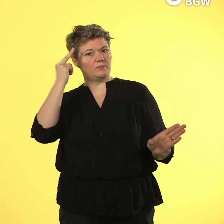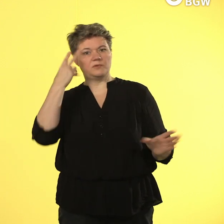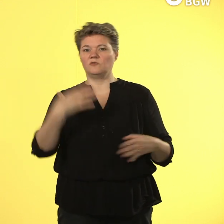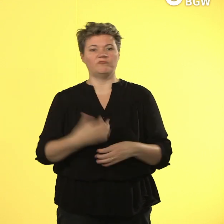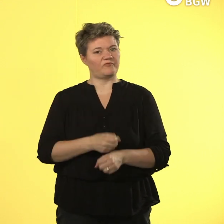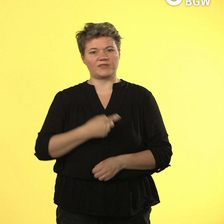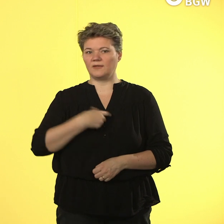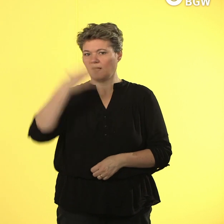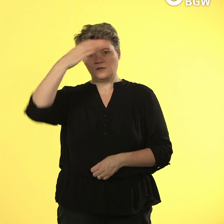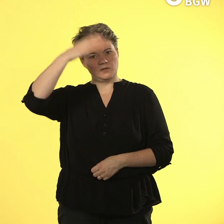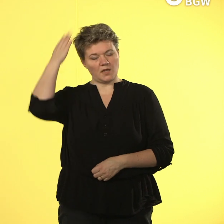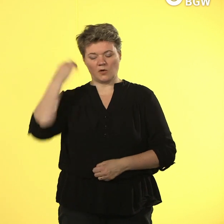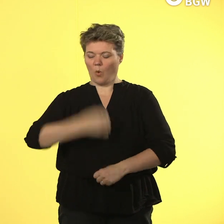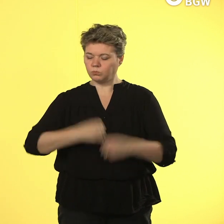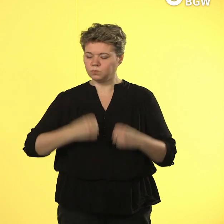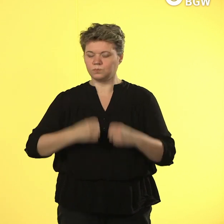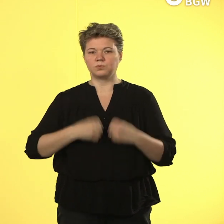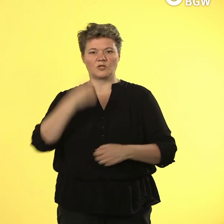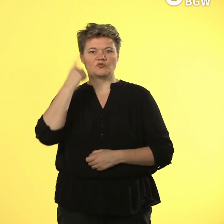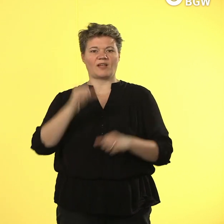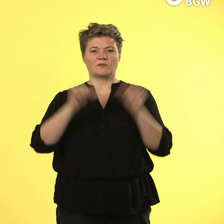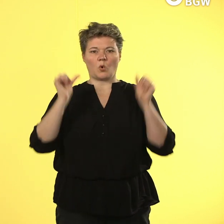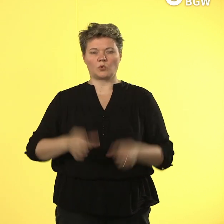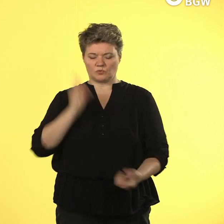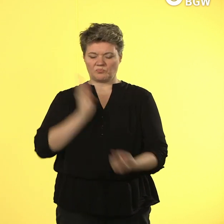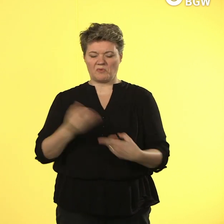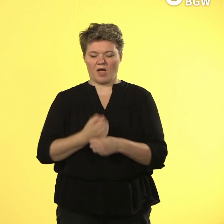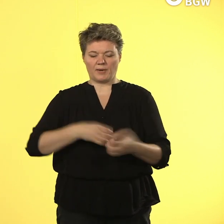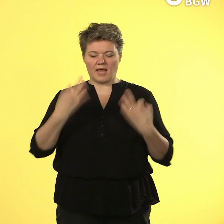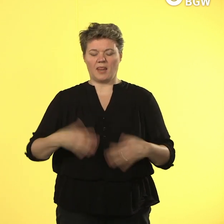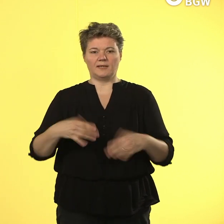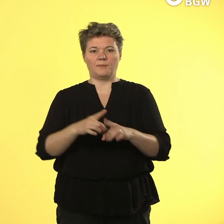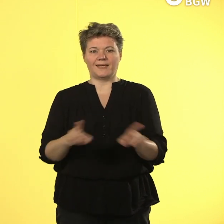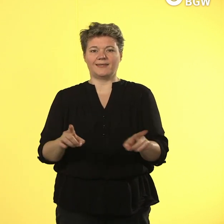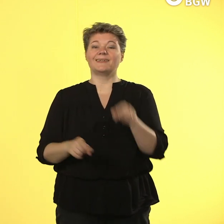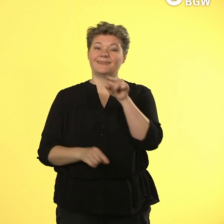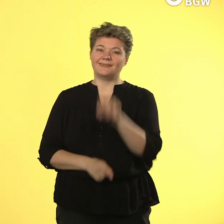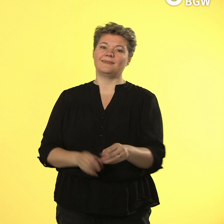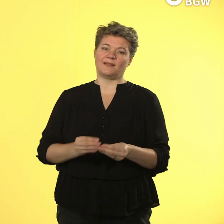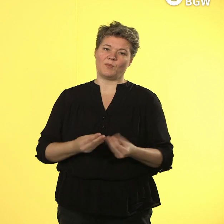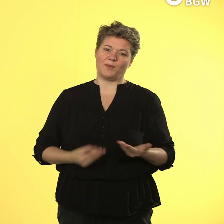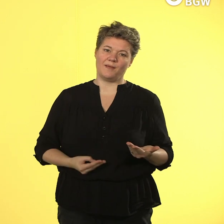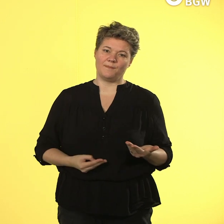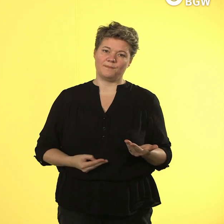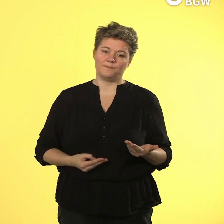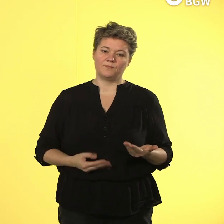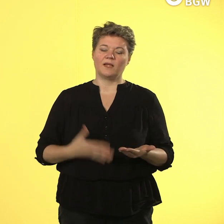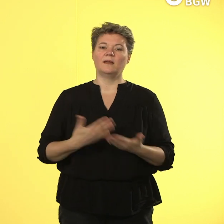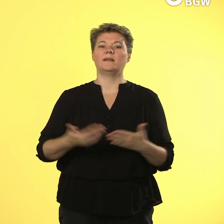Das ist hier das Problem. Deswegen sitze ich eher so da und lehne das Windmühlen-Beispiel ab, statt zu sagen: "interessante Sache".